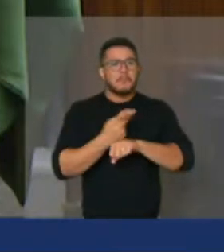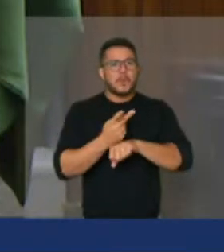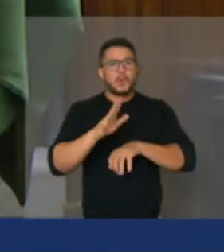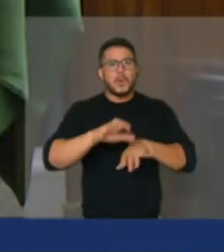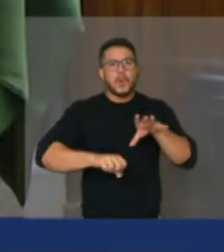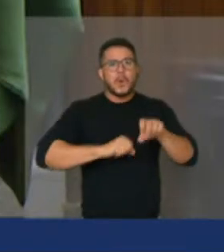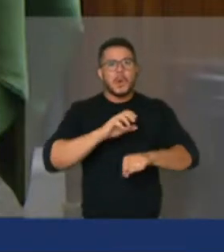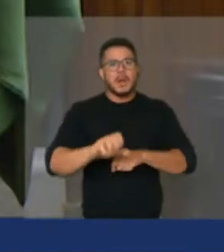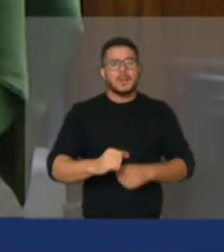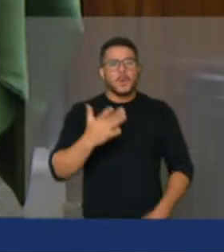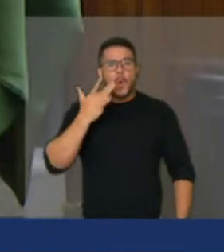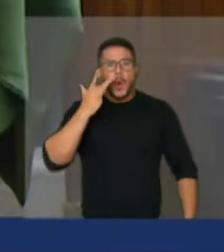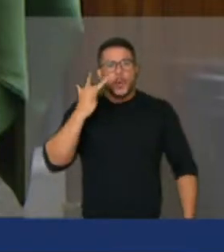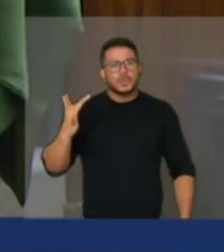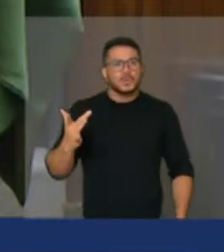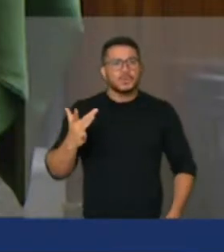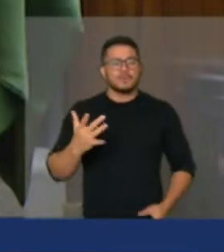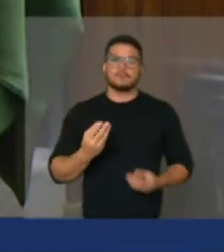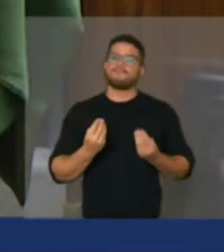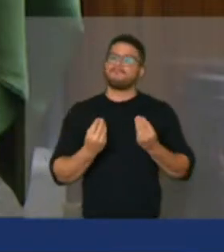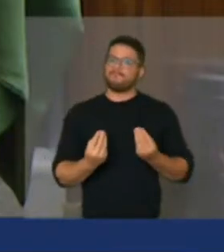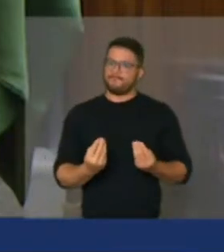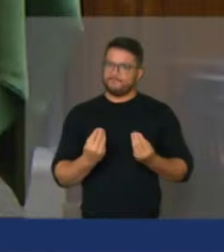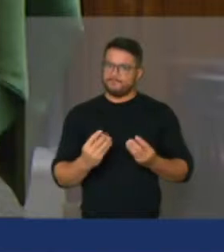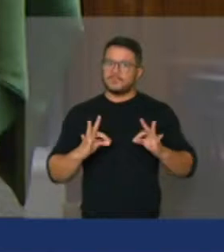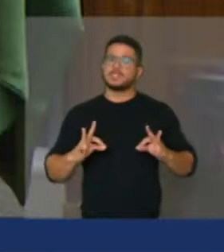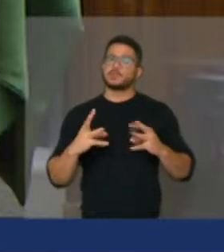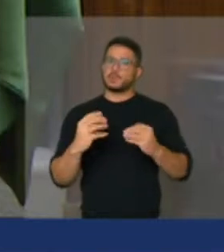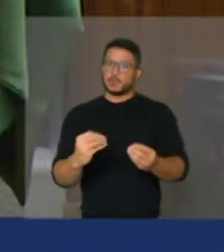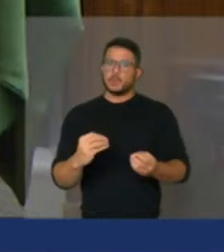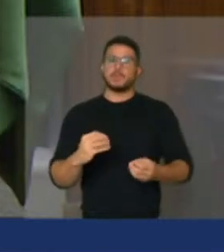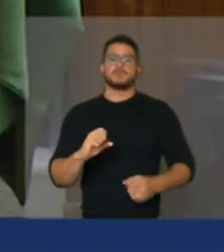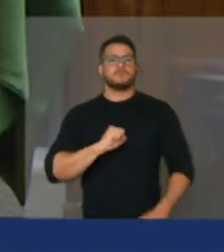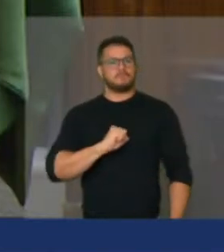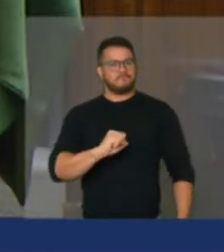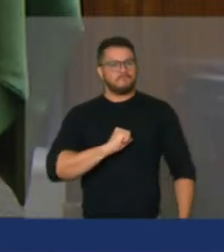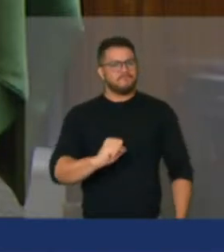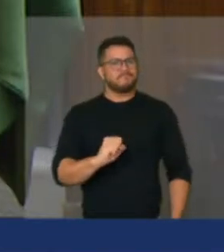CIDADÃO! ISSO REVOLTA A SOCIEDADE, ISSO REVOLTA O MUNDO! ESSA IMAGEM CORREU O